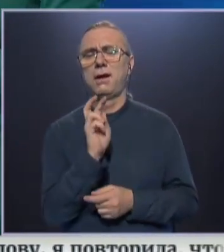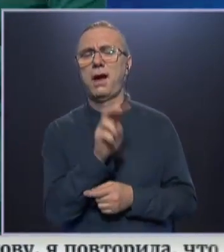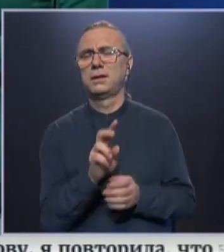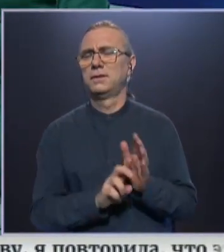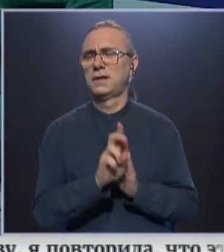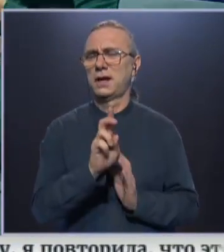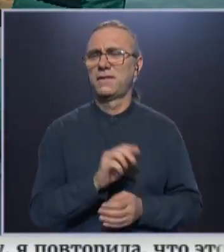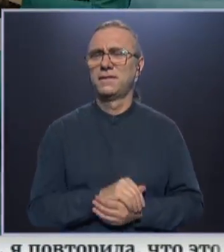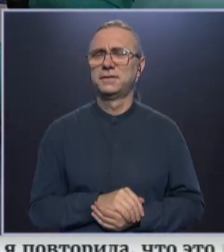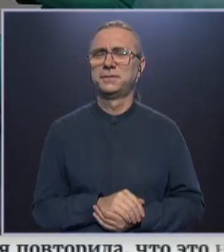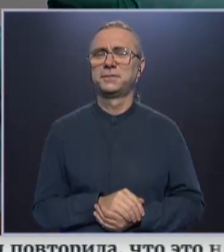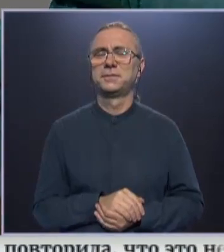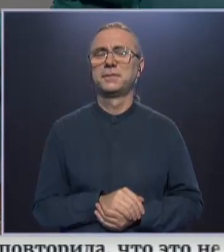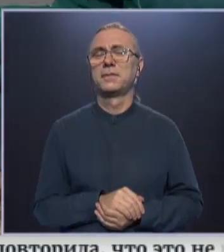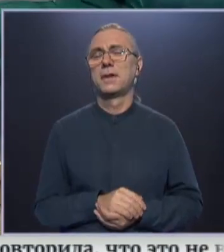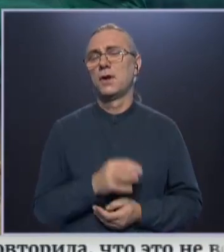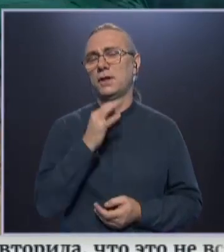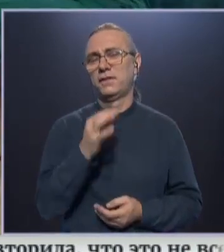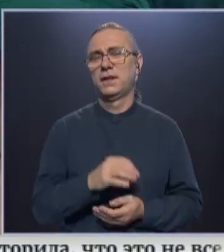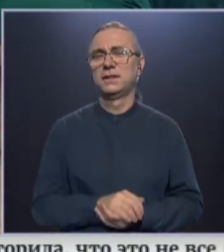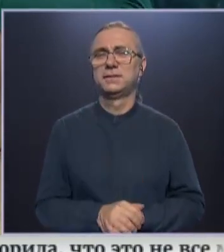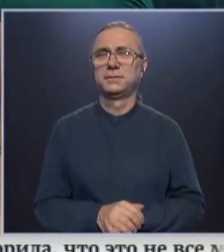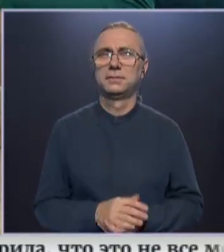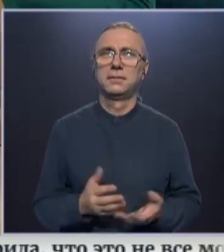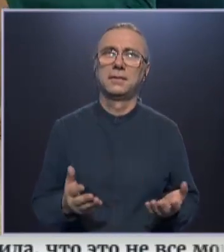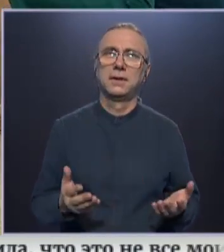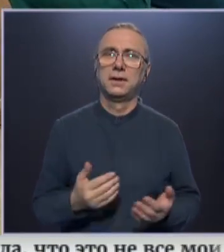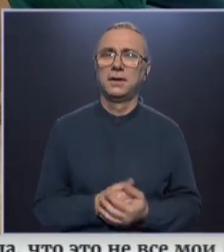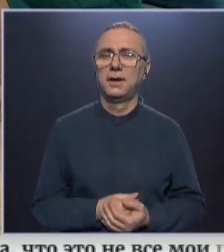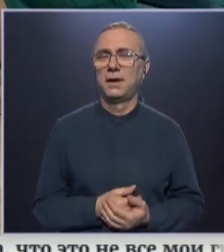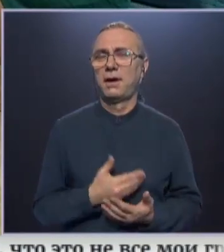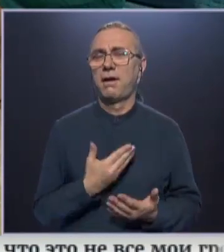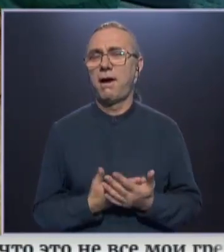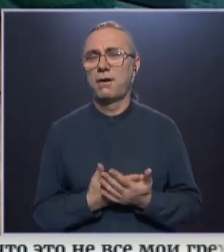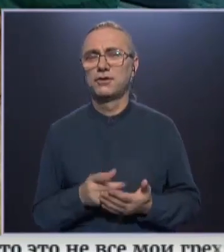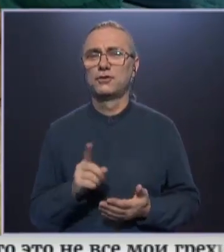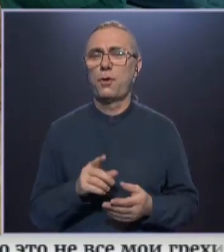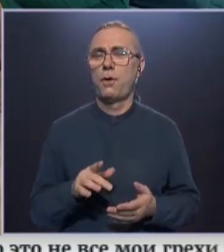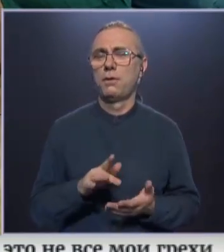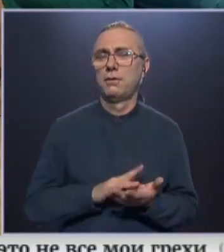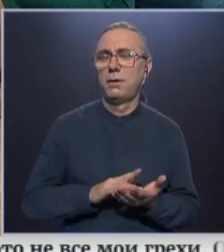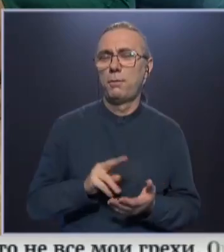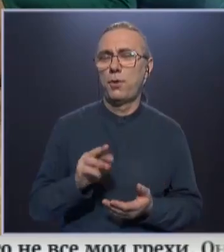достаточно для нашего милого вопрошателя чтобы желать